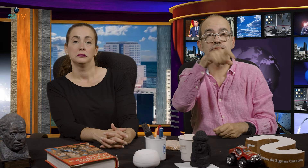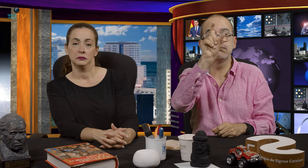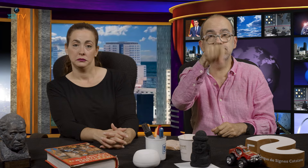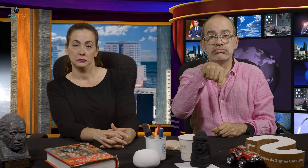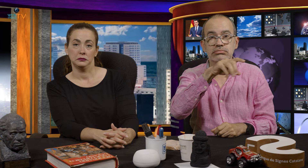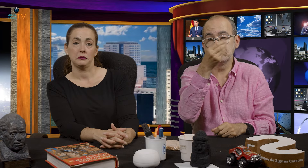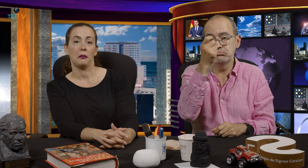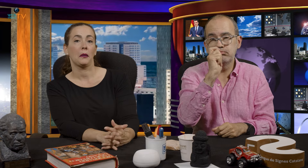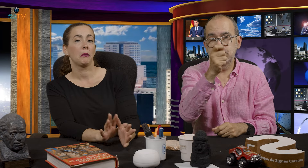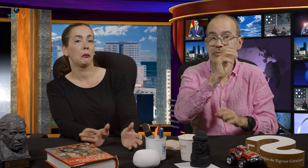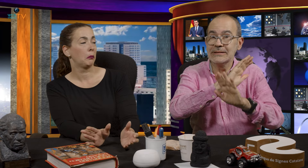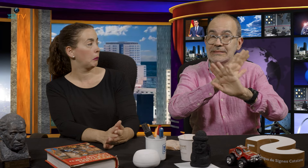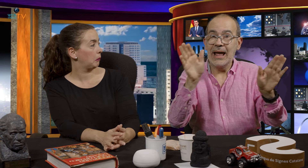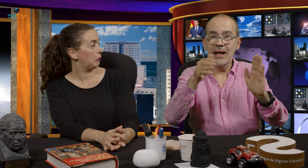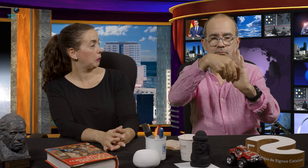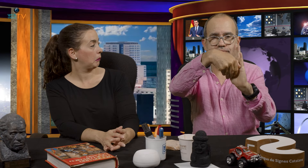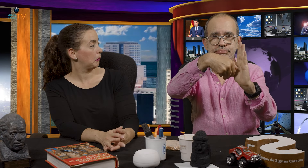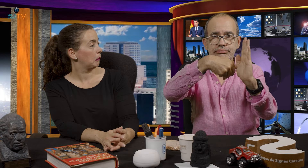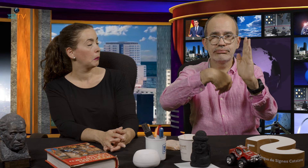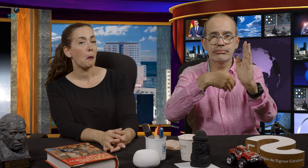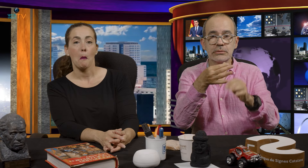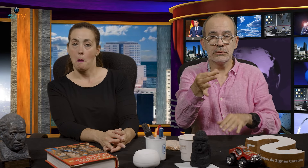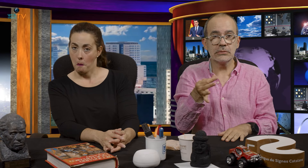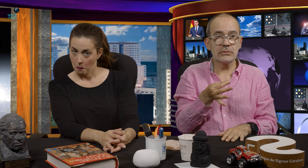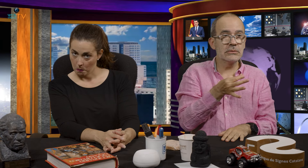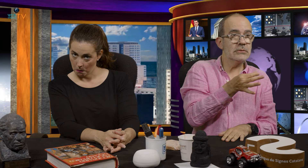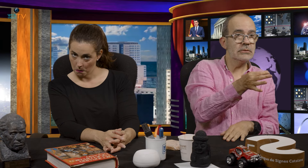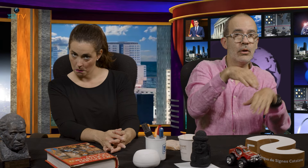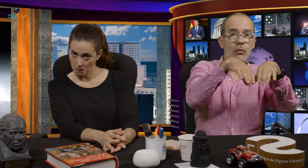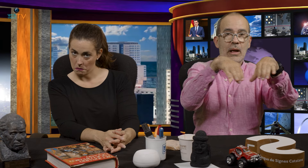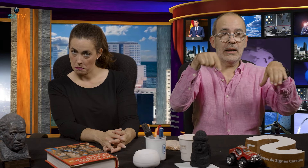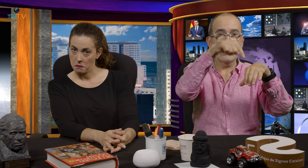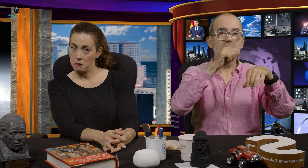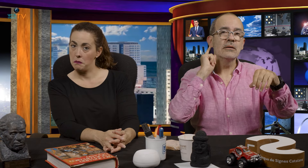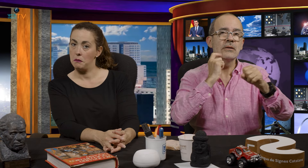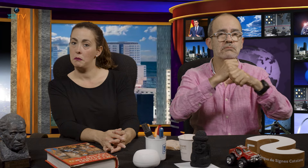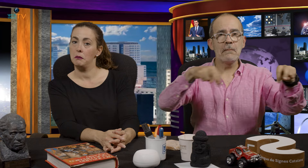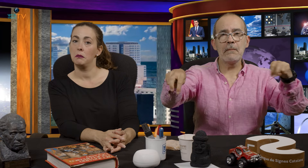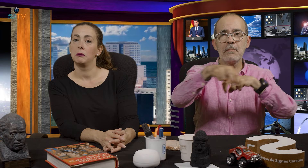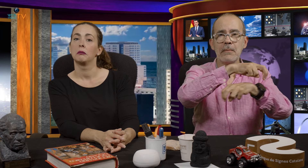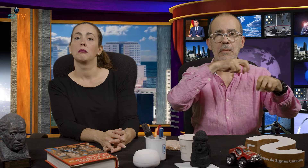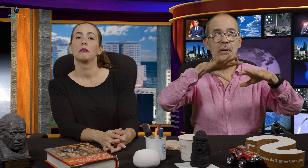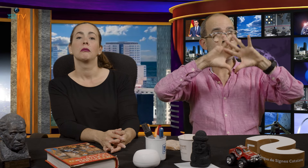Luego pasas la tarjeta y pagas, se imprime un recibo y con este te diriges al mostrador donde están los camareros sordos.